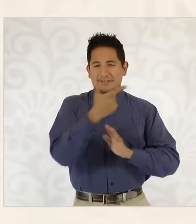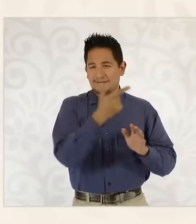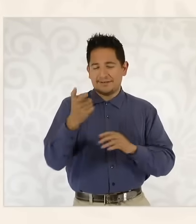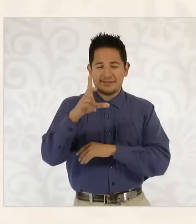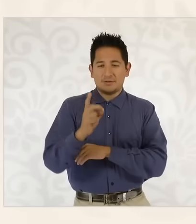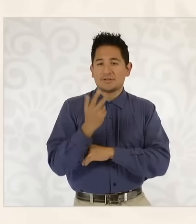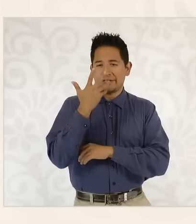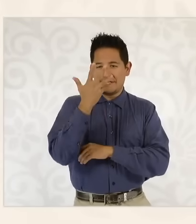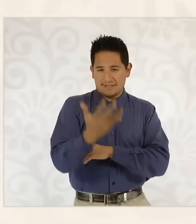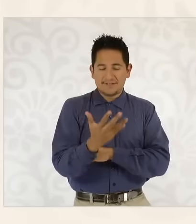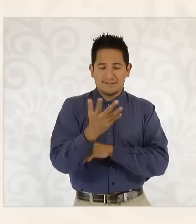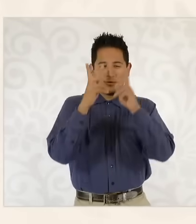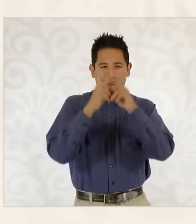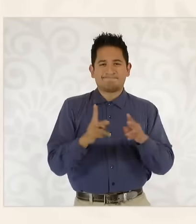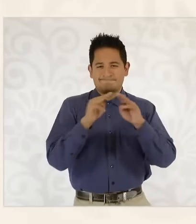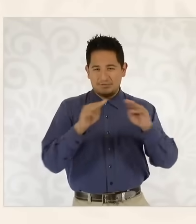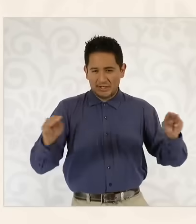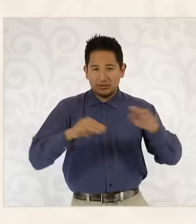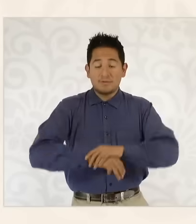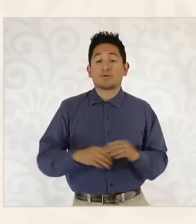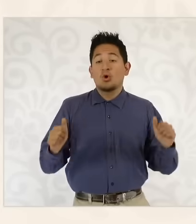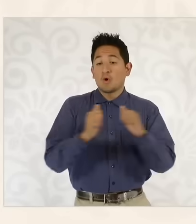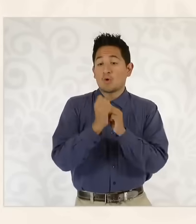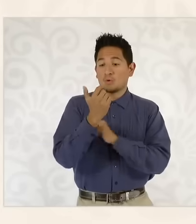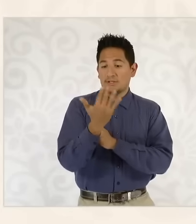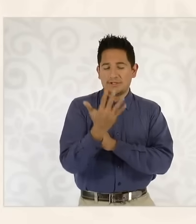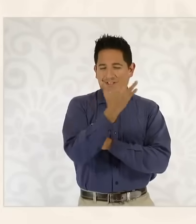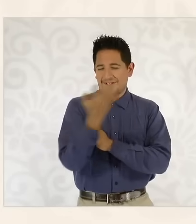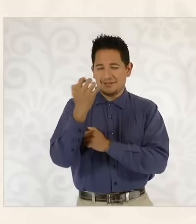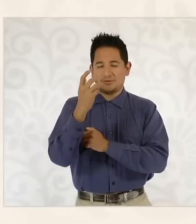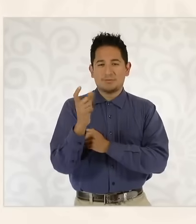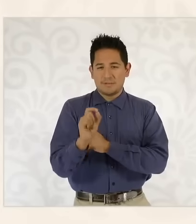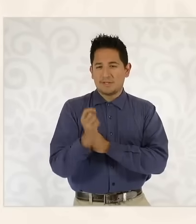nuevas subestaciones. Con estas acciones, ¿qué es lo que vamos a tener? Vamos a tener